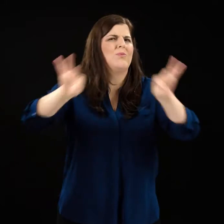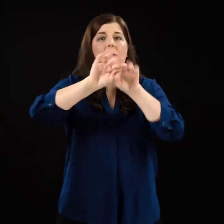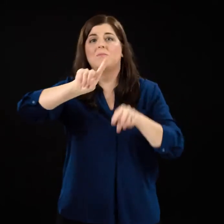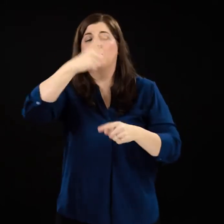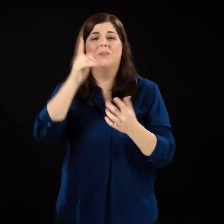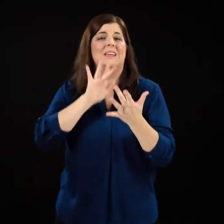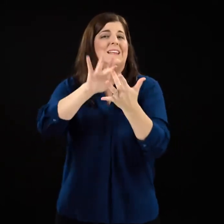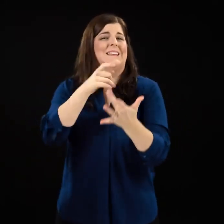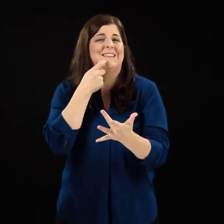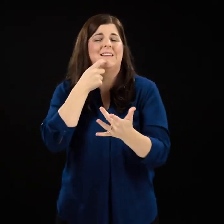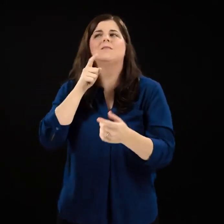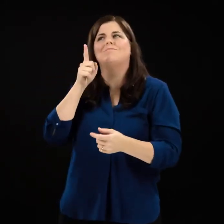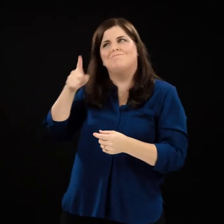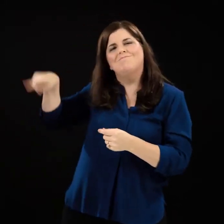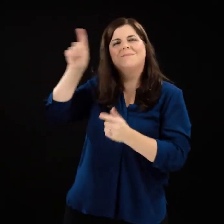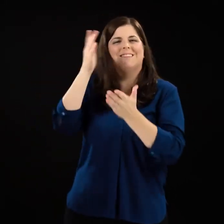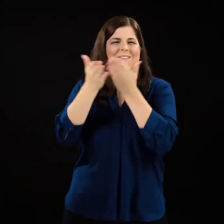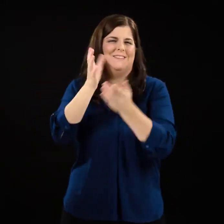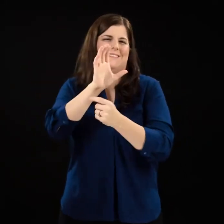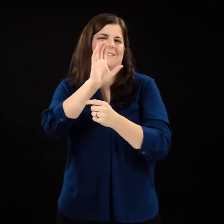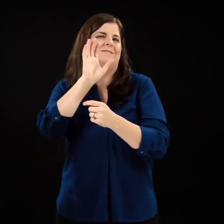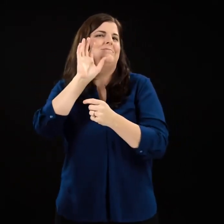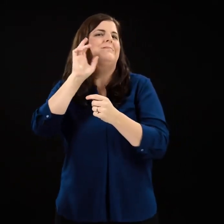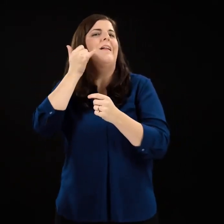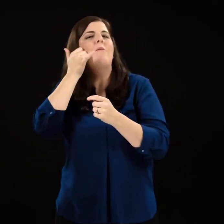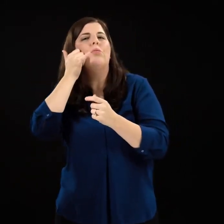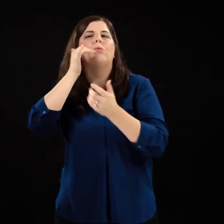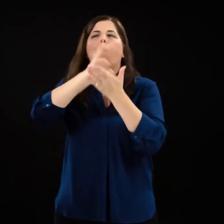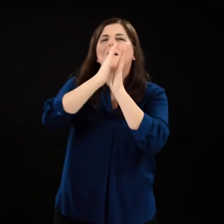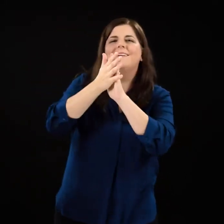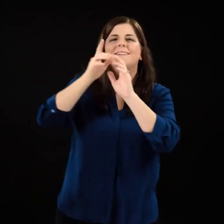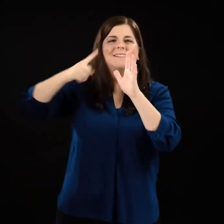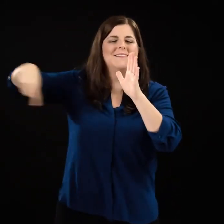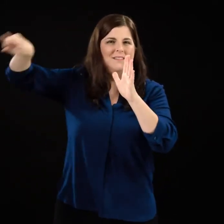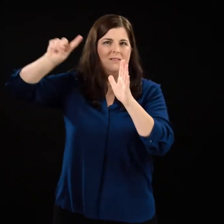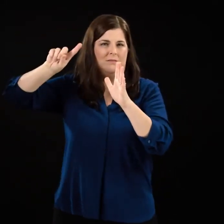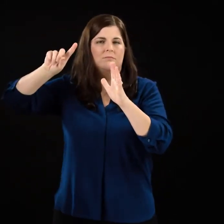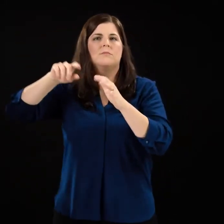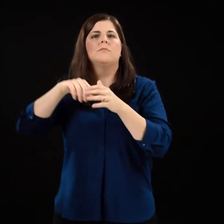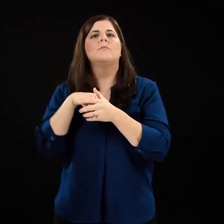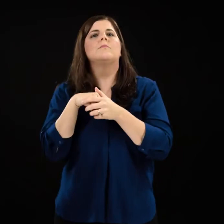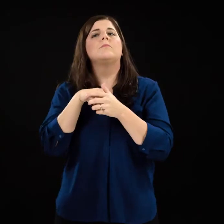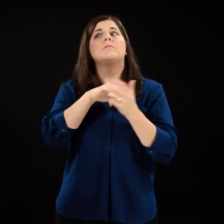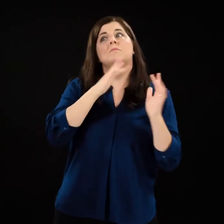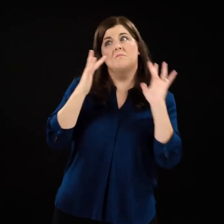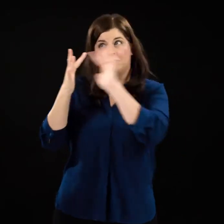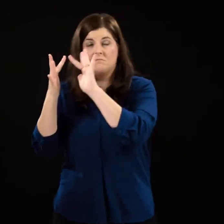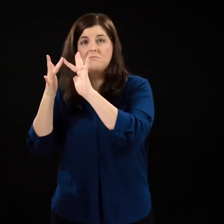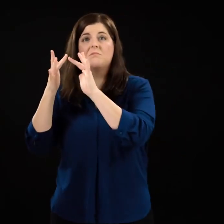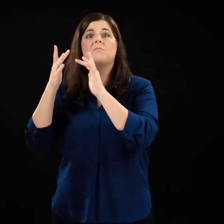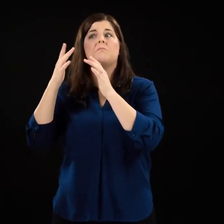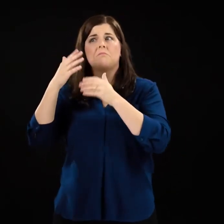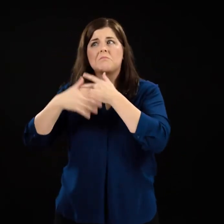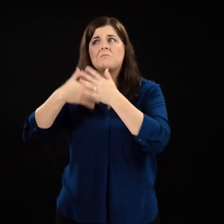plaintes relatives aux services de télécom-télévision (CPRST) si la plainte concerne leur contrat, ou 2. le CRTC